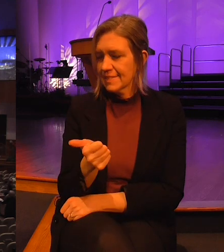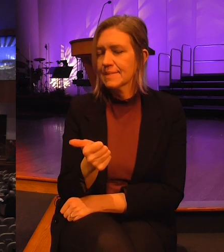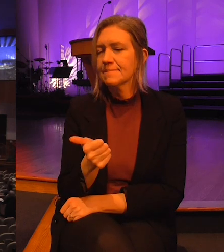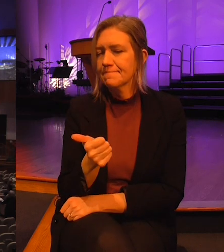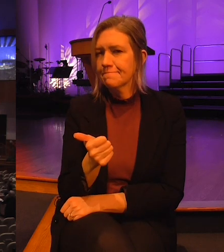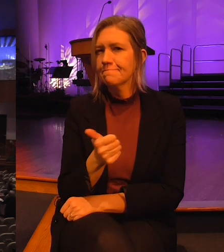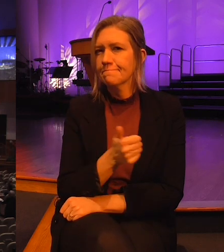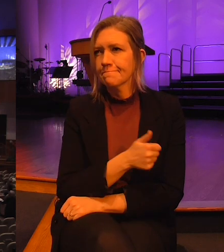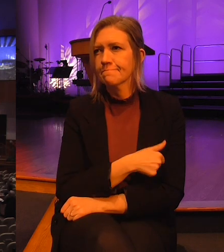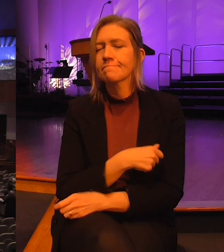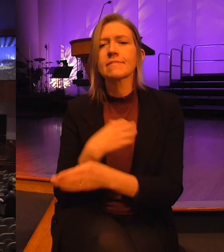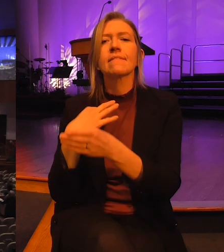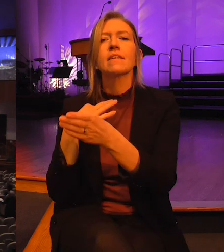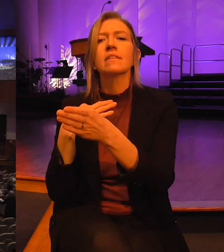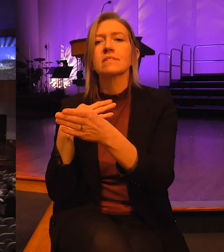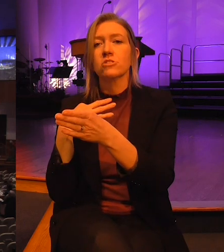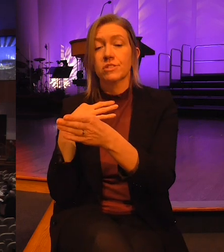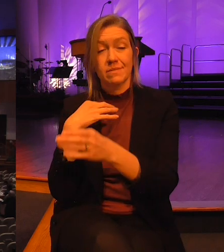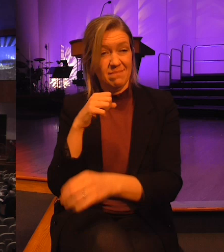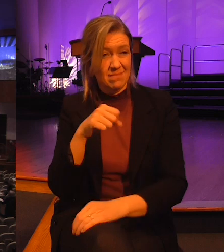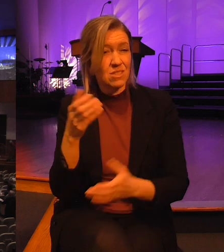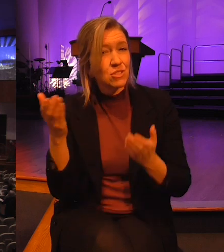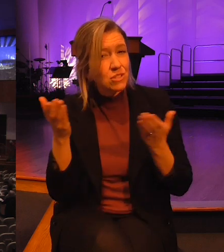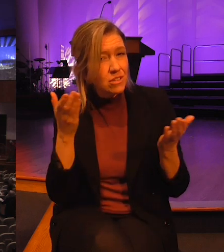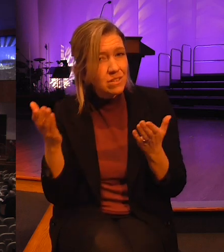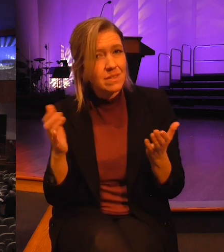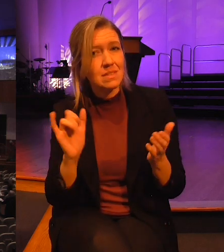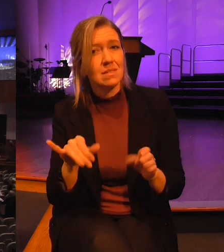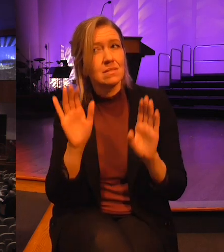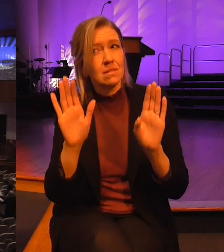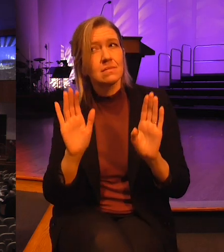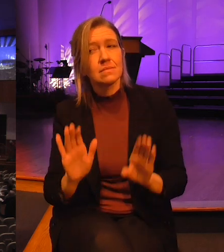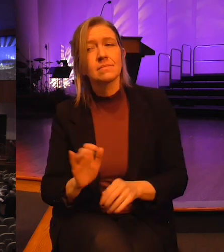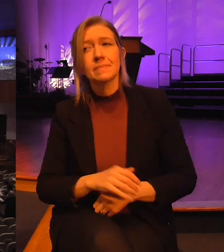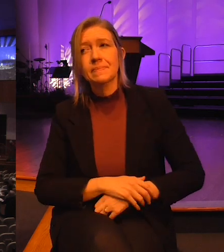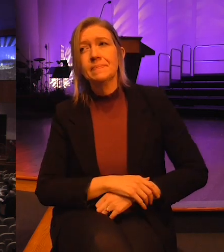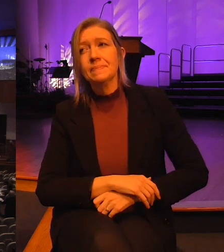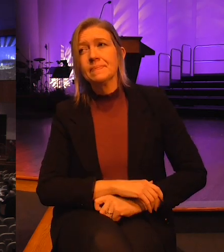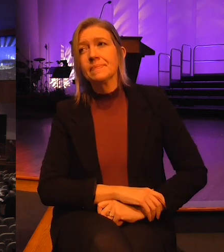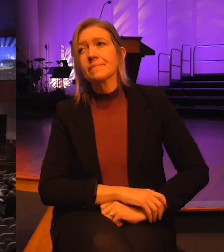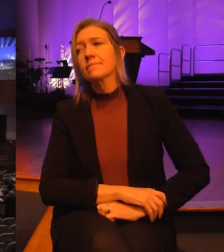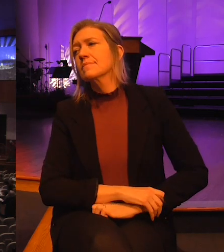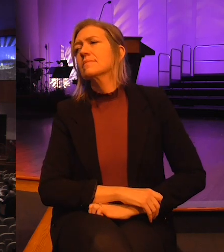servicio de voluntariado, también es maravilloso, así que sin más preámbulos, todos vamos